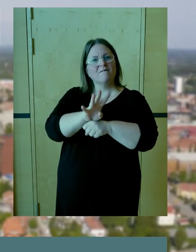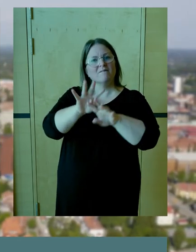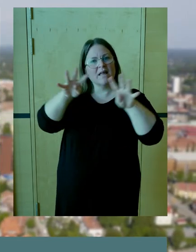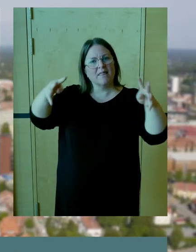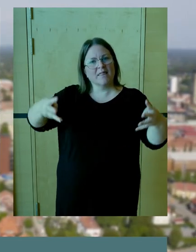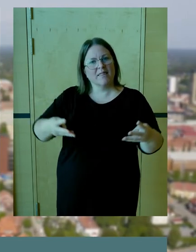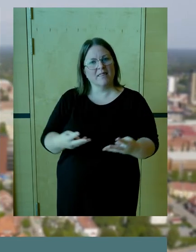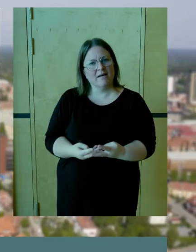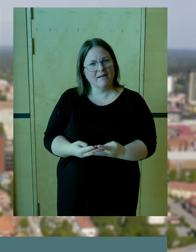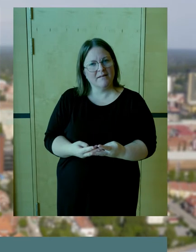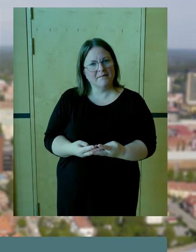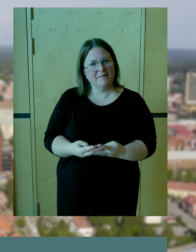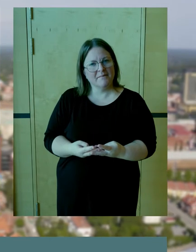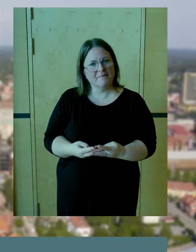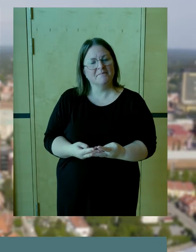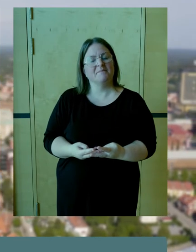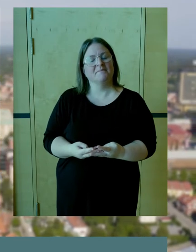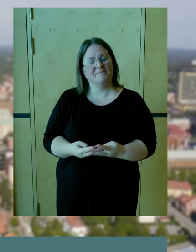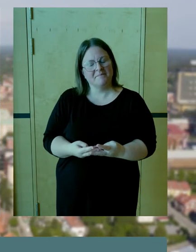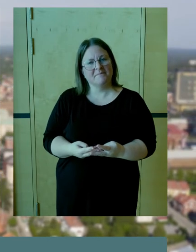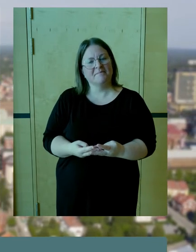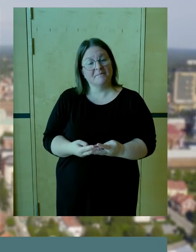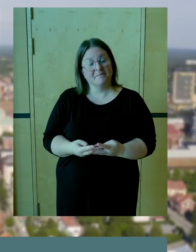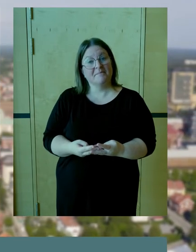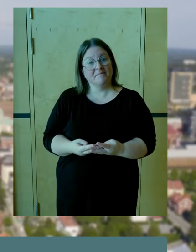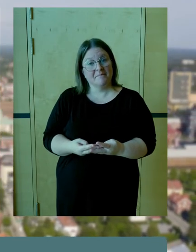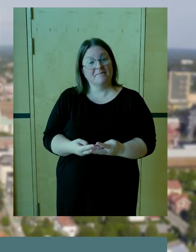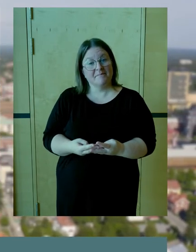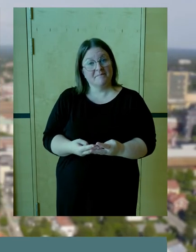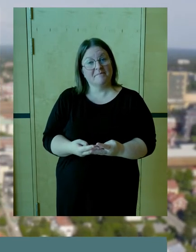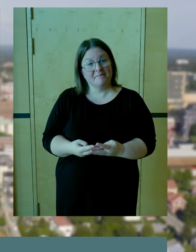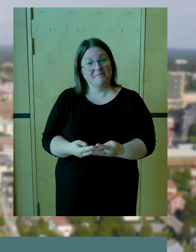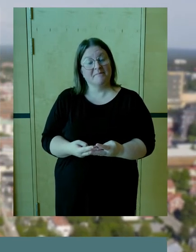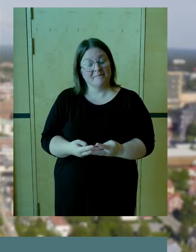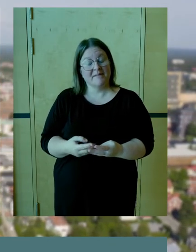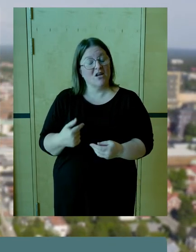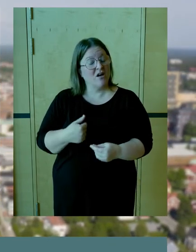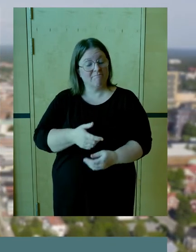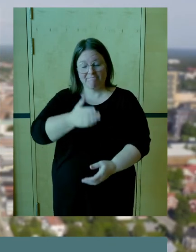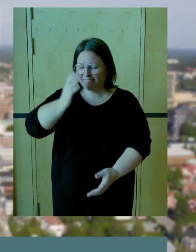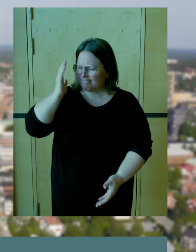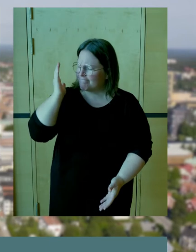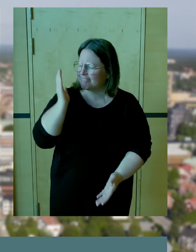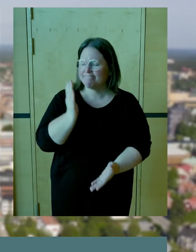Så att Att det kommer att fyllas på platser Ja hej Hej övertygad